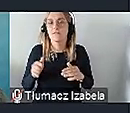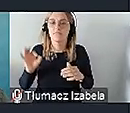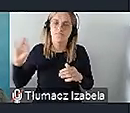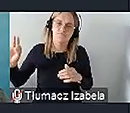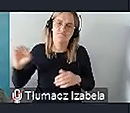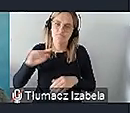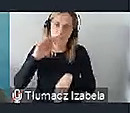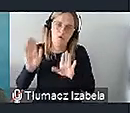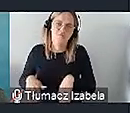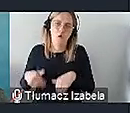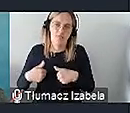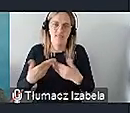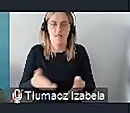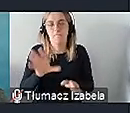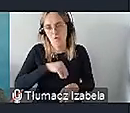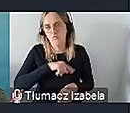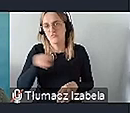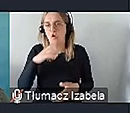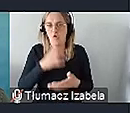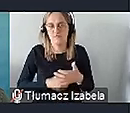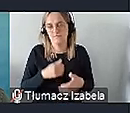Też można spokojnie z tego korzystać.